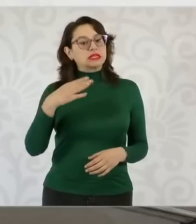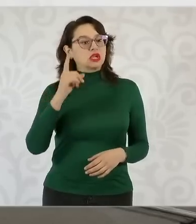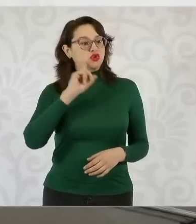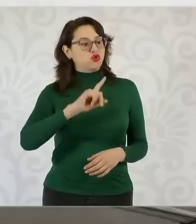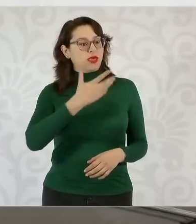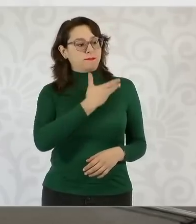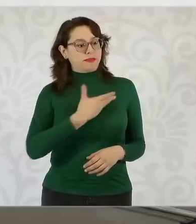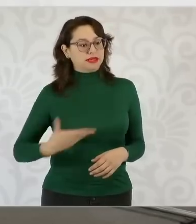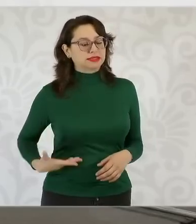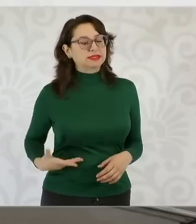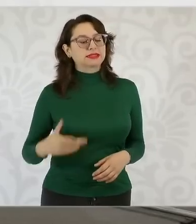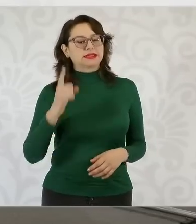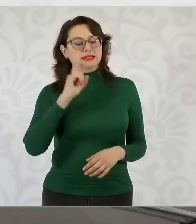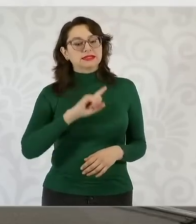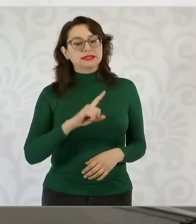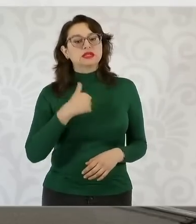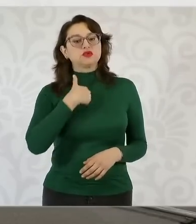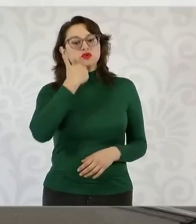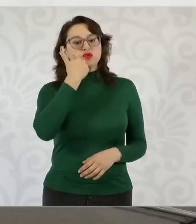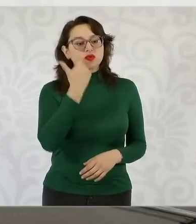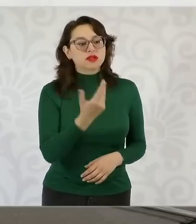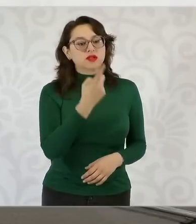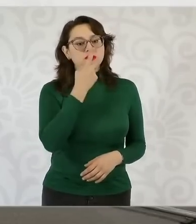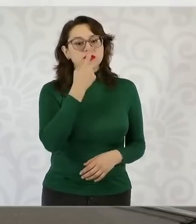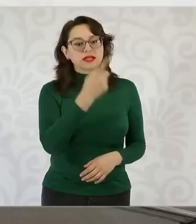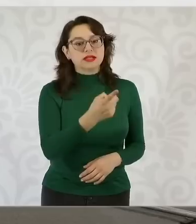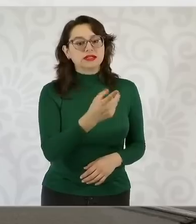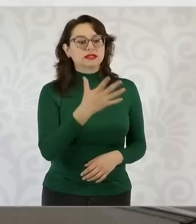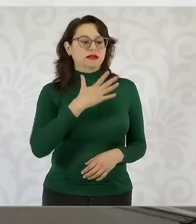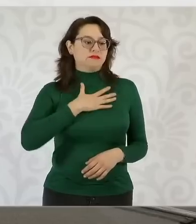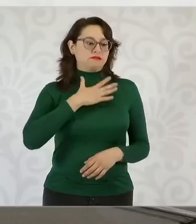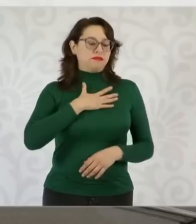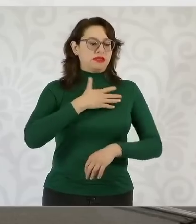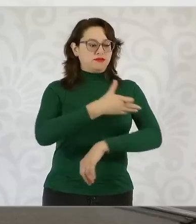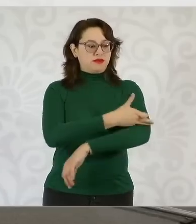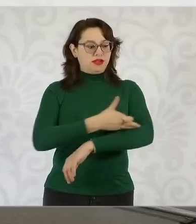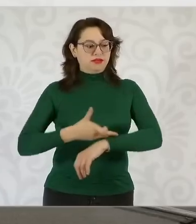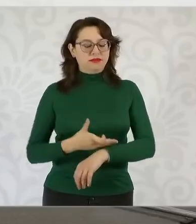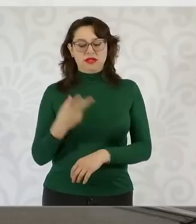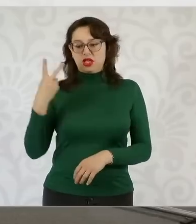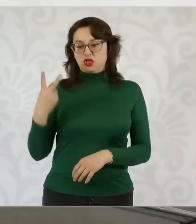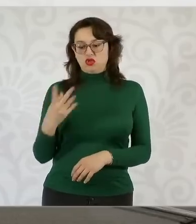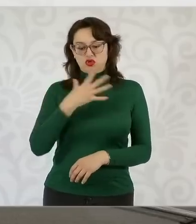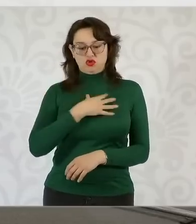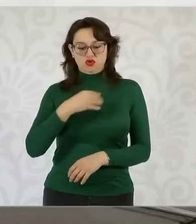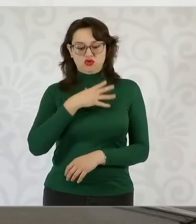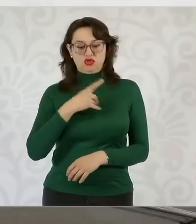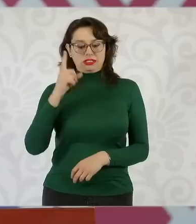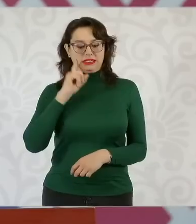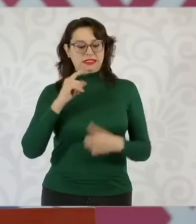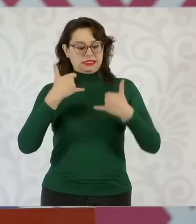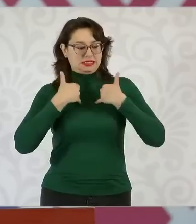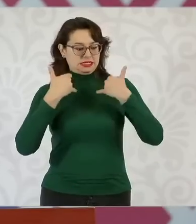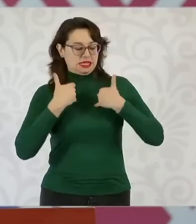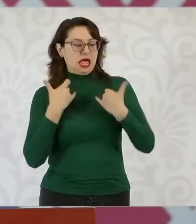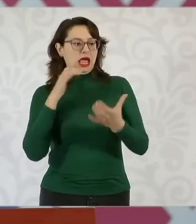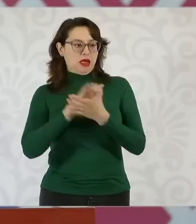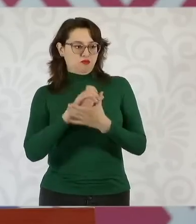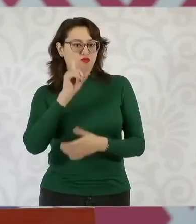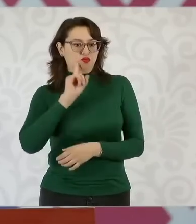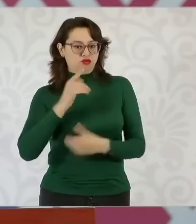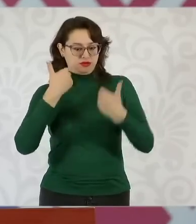Eh pues mi familia que está formada por mis dos hijas adolescentes mi esposa y un servidor Pues